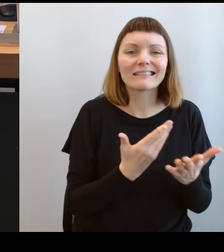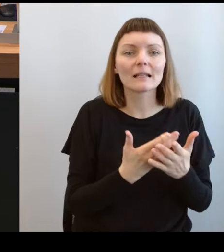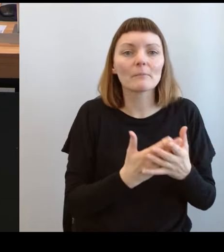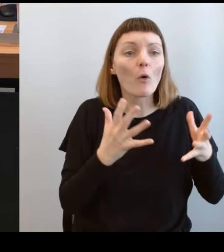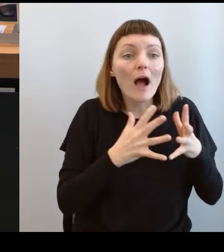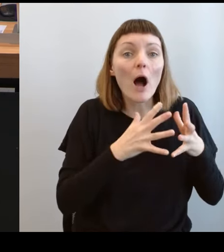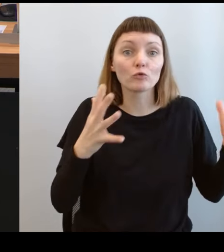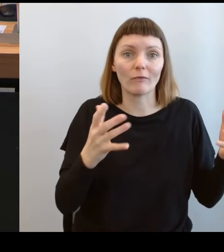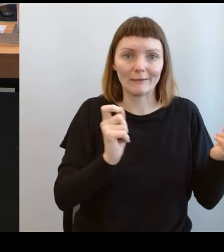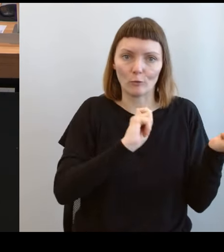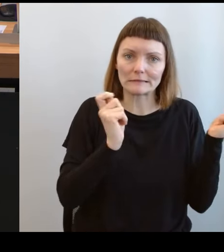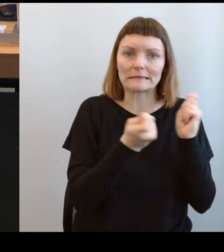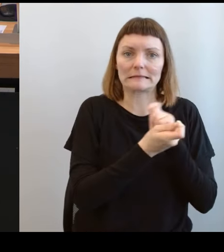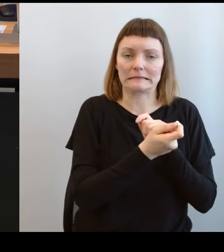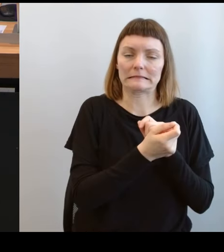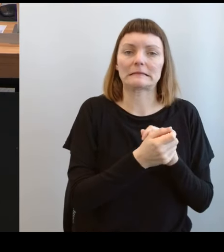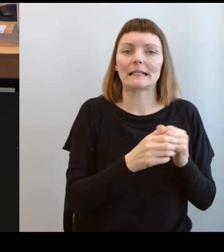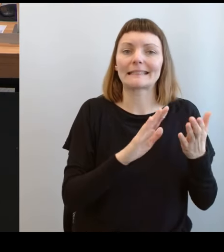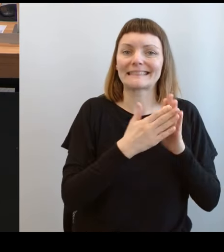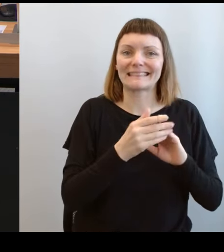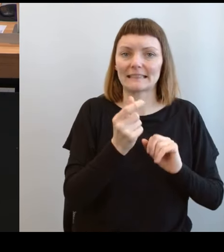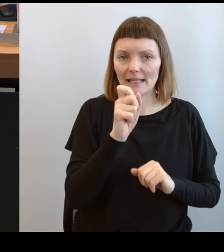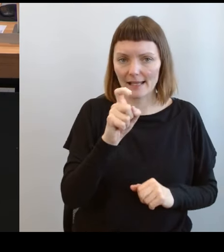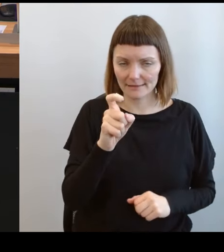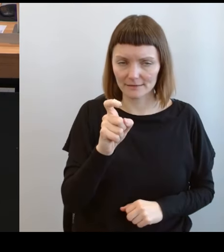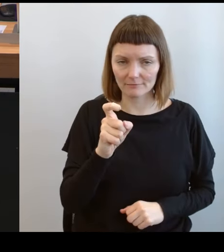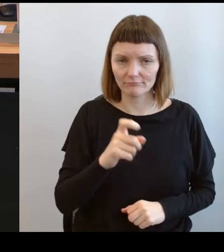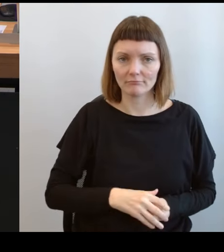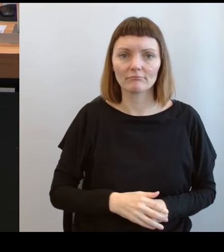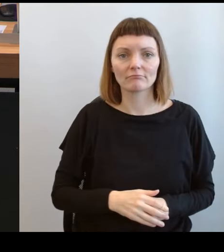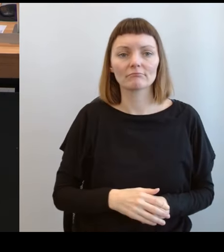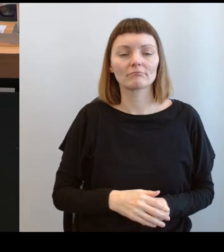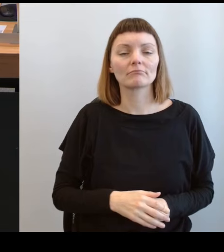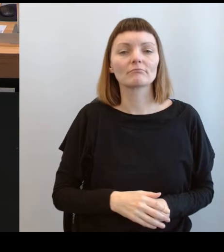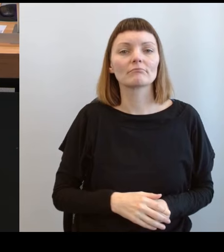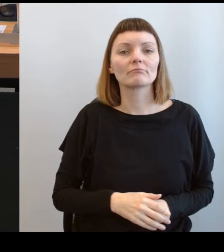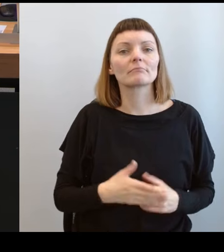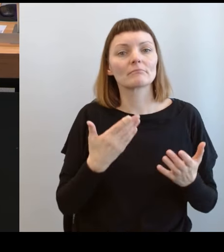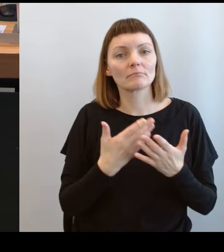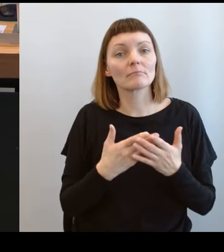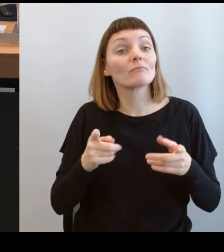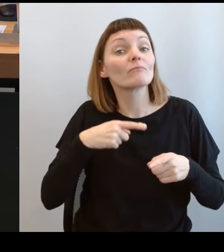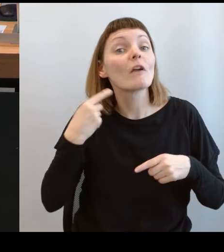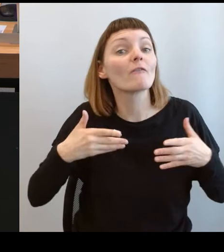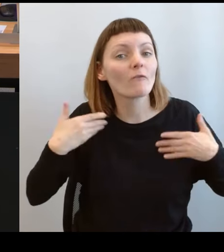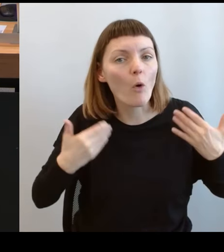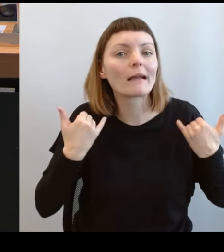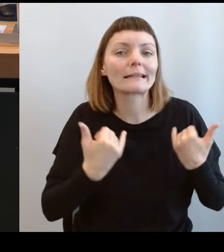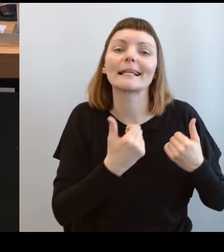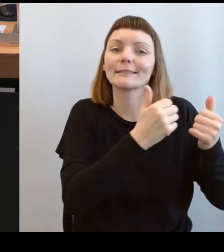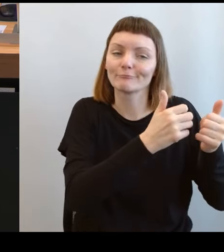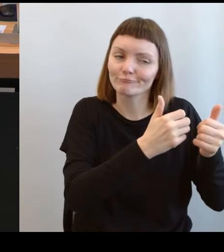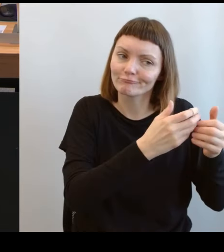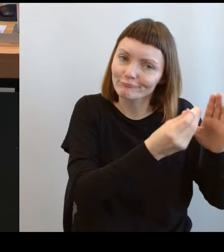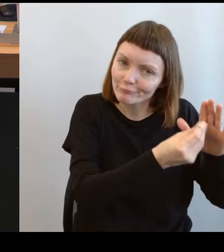Umso besser, dass Sie sich uns jetzt anschließen. Und, liebe Kolleginnen und Kollegen der Koalition, wenn Sie gerade dabei